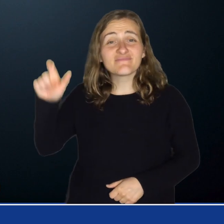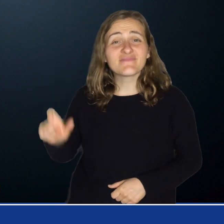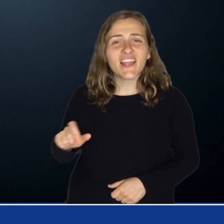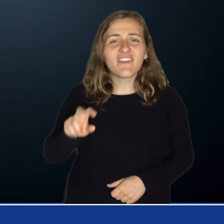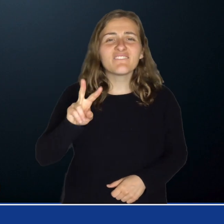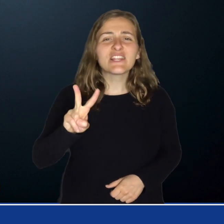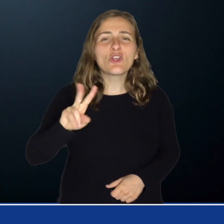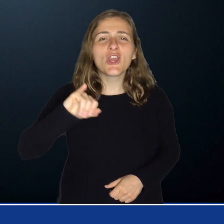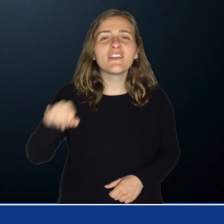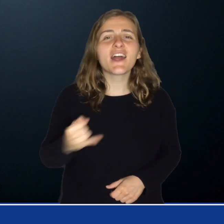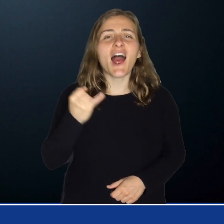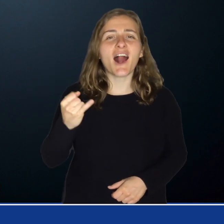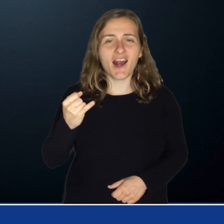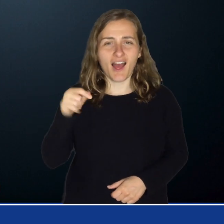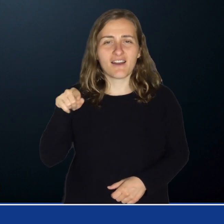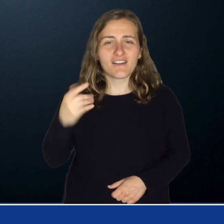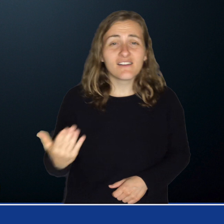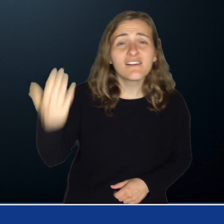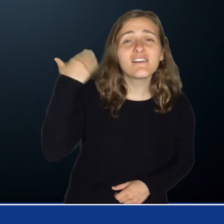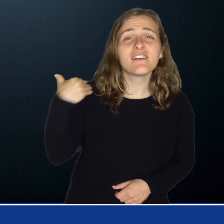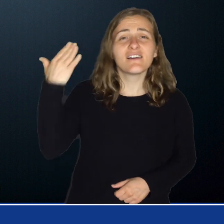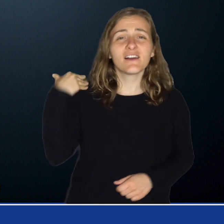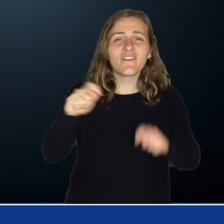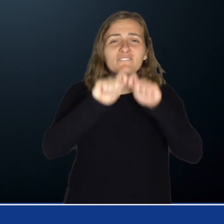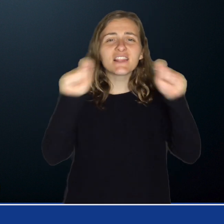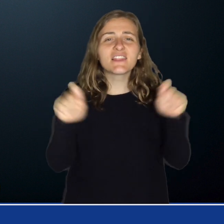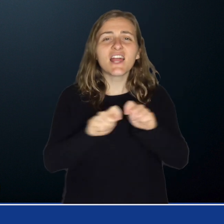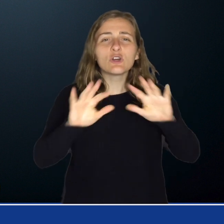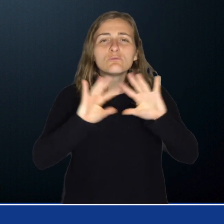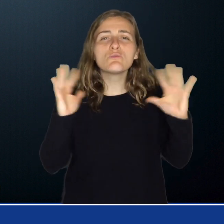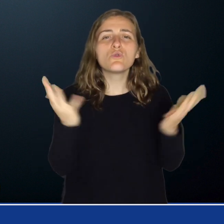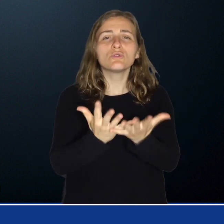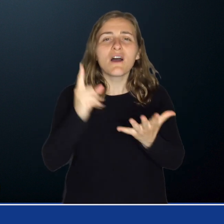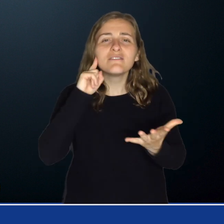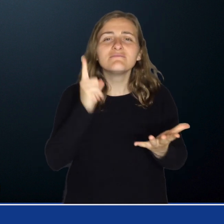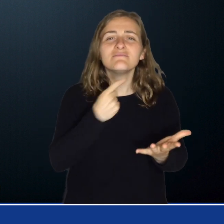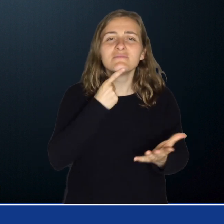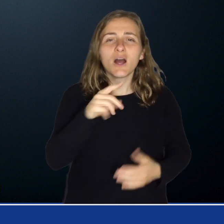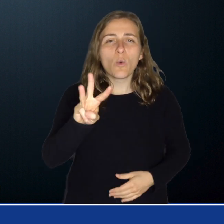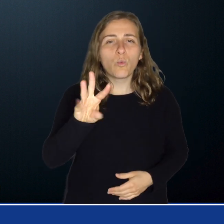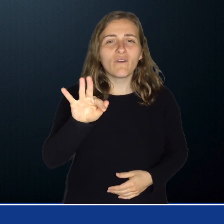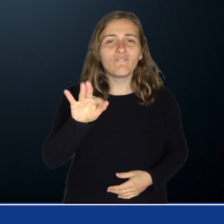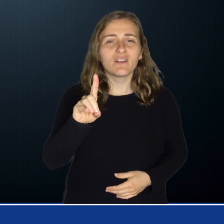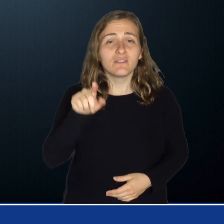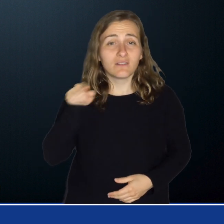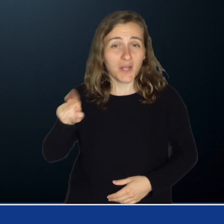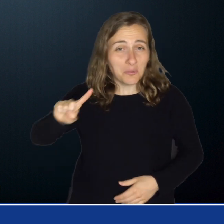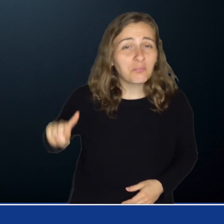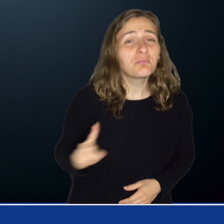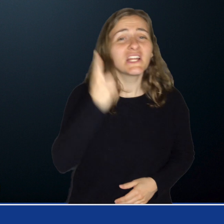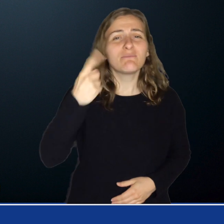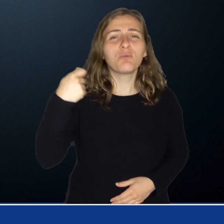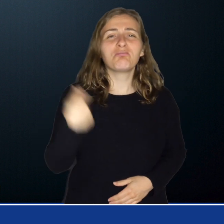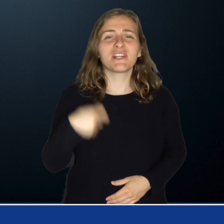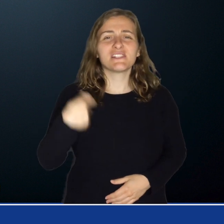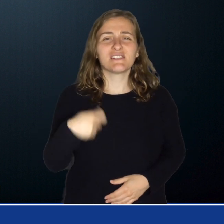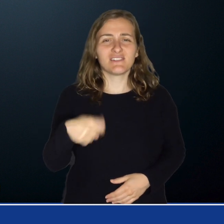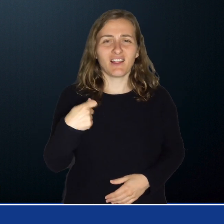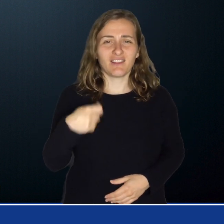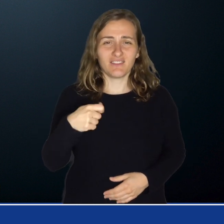Vittorio Ieralla è stato il primo Presidente della World Federation of the Deaf,